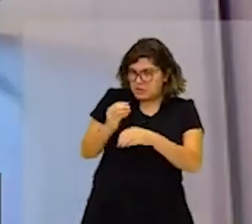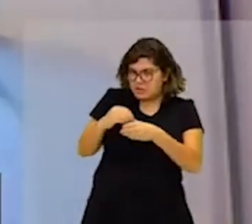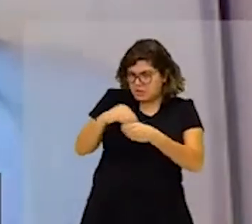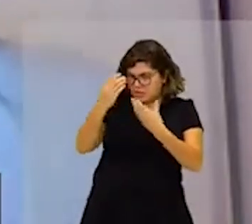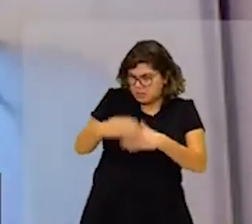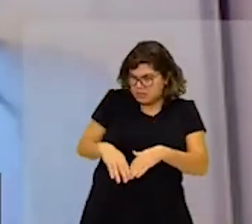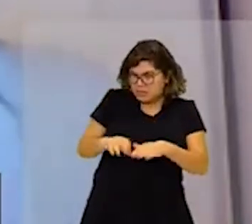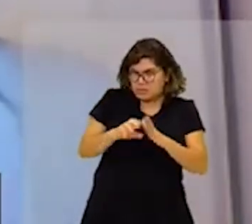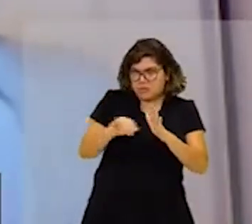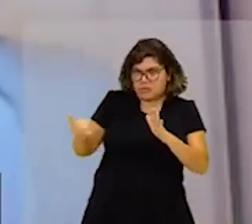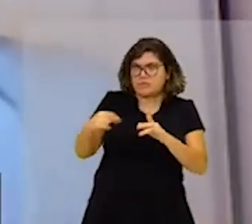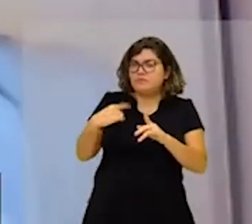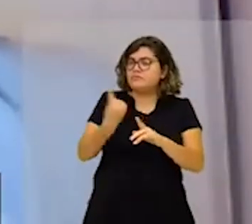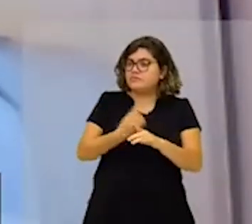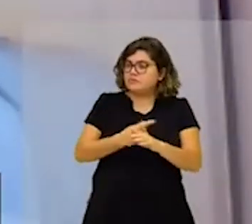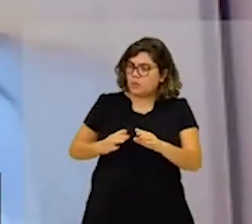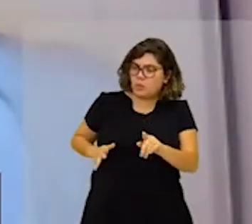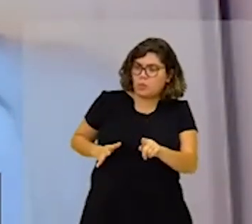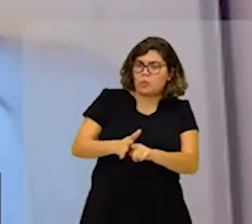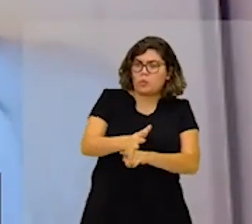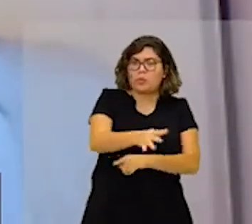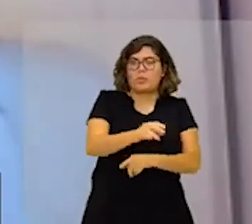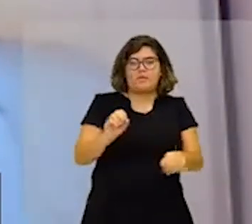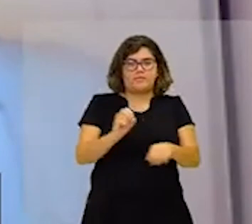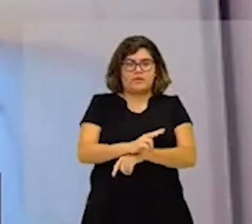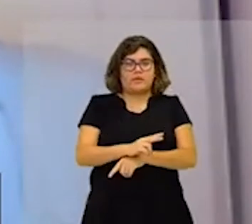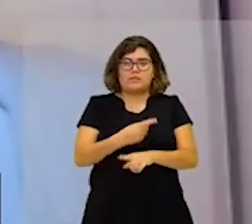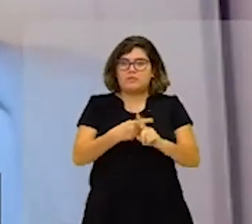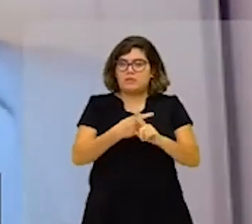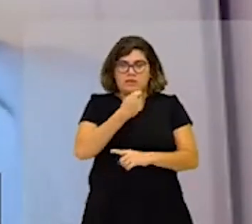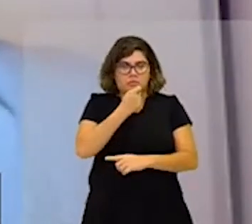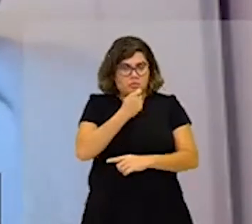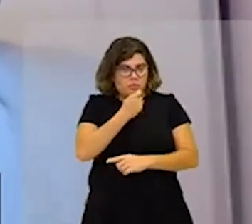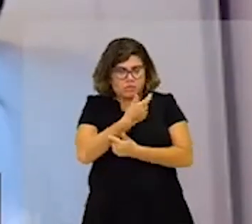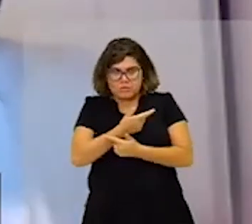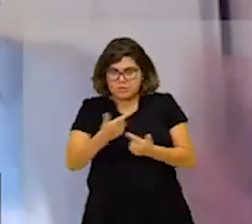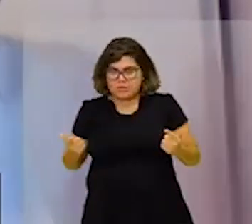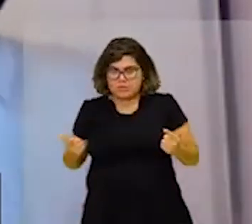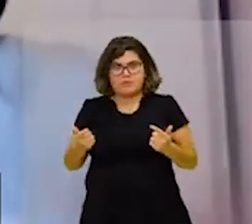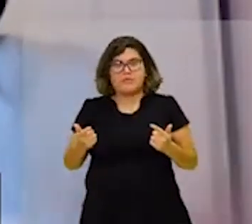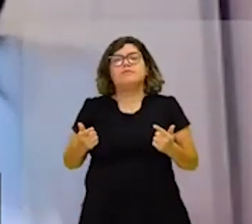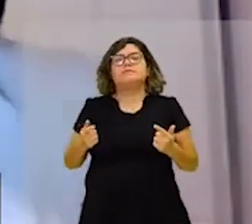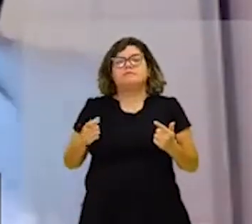preencher essas vagas porque essas horas não estão sendo preenchidas algumas plantas então também a